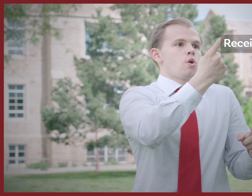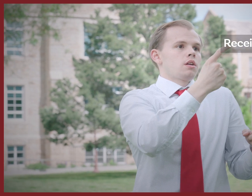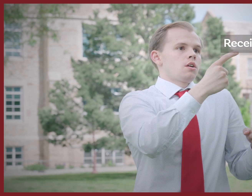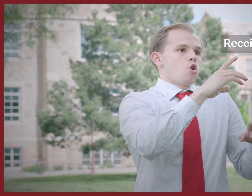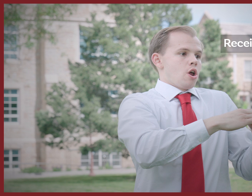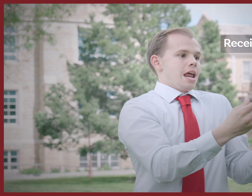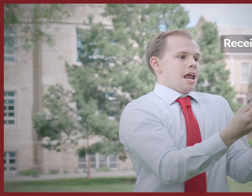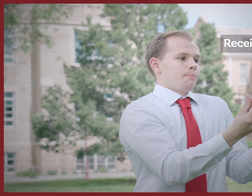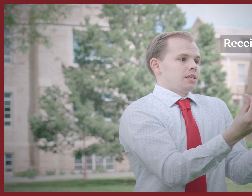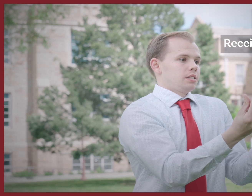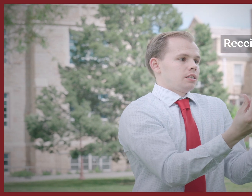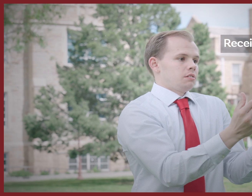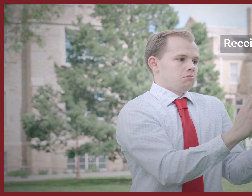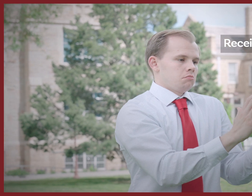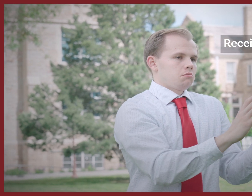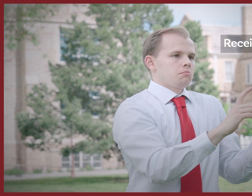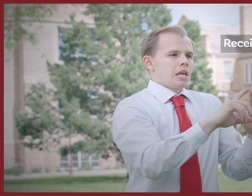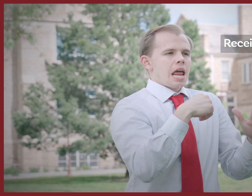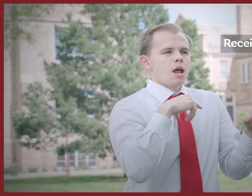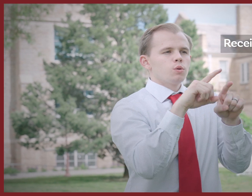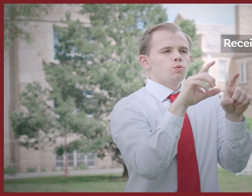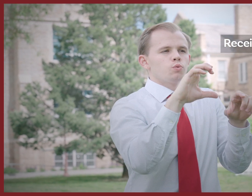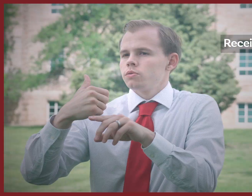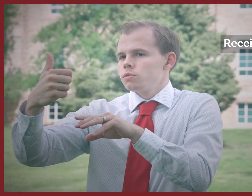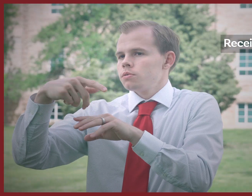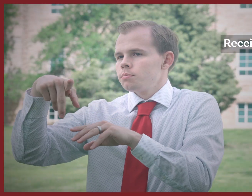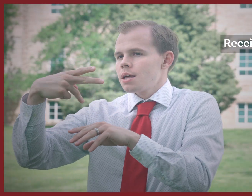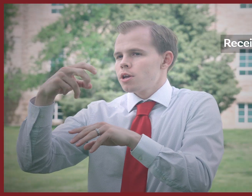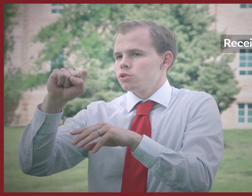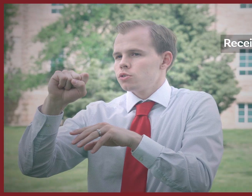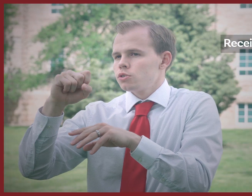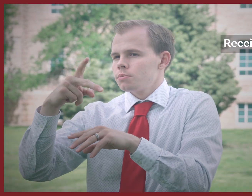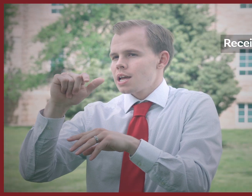CSDB, pero no solo en el campus. Yo también fui a